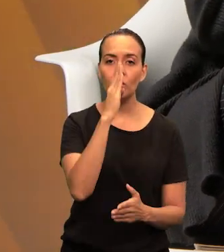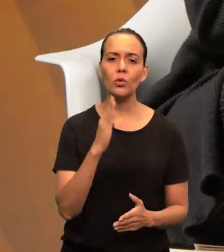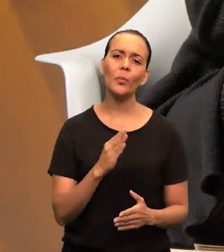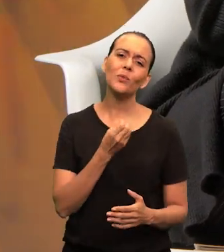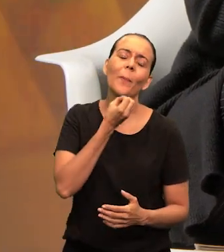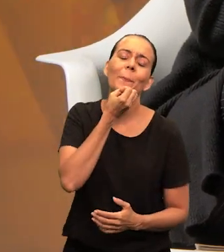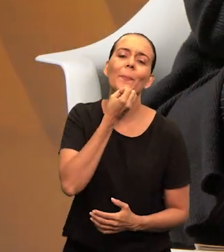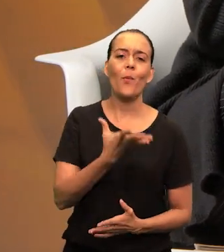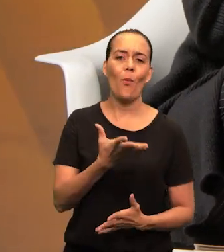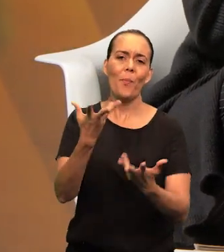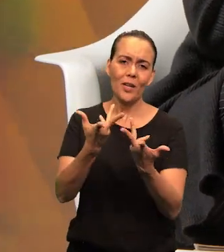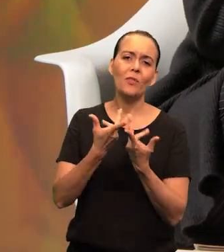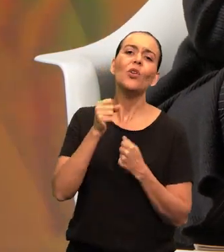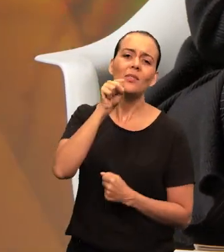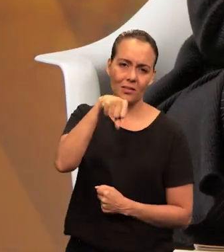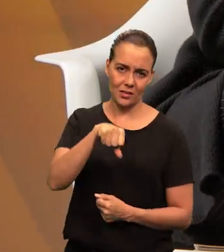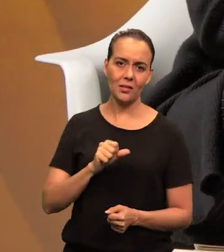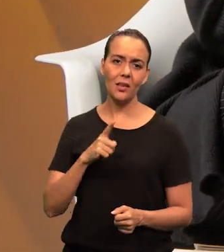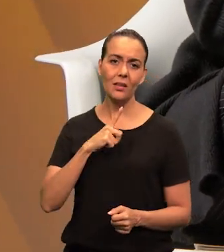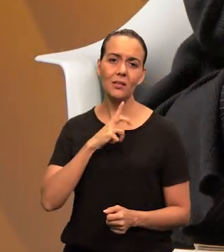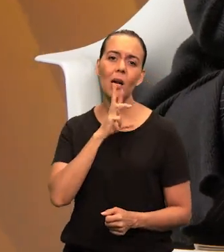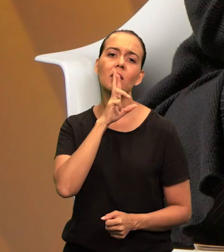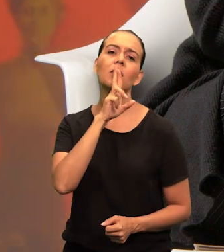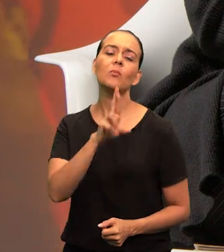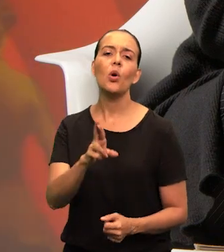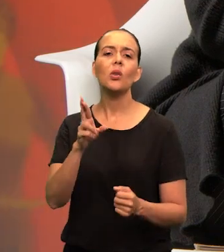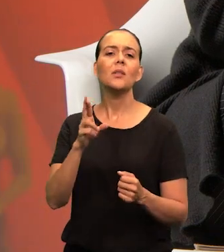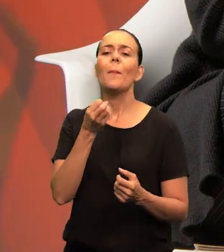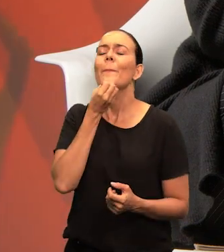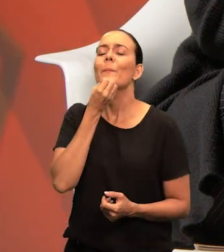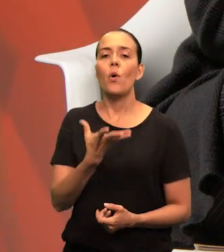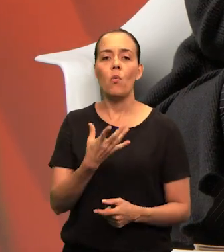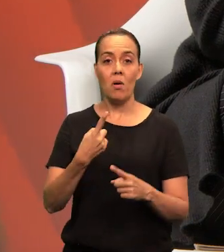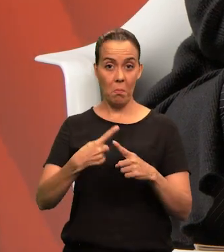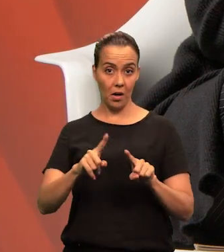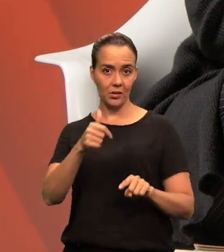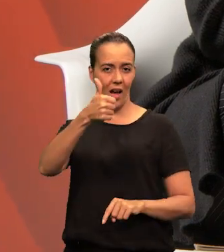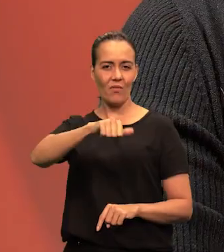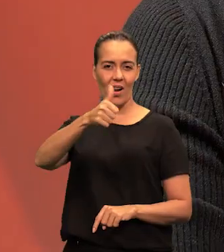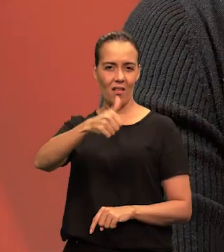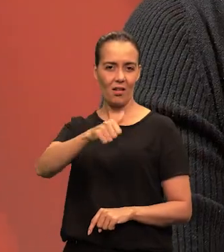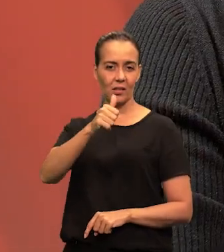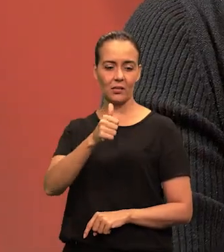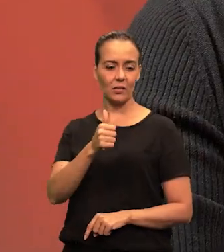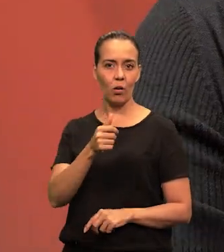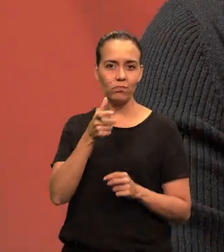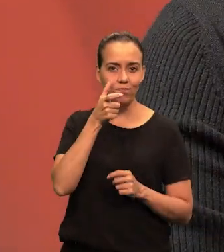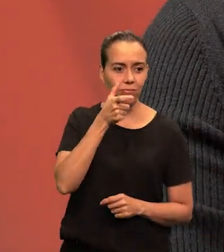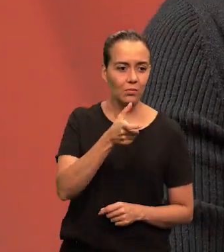é grandiosíssima e tem resultados incríveis. Mas a gente não avalia isso. Porque a gente